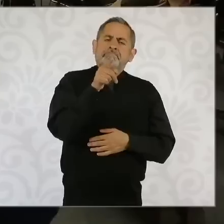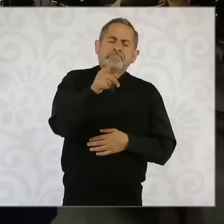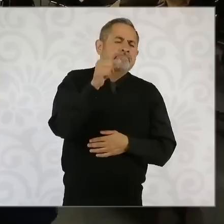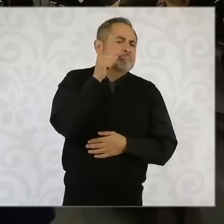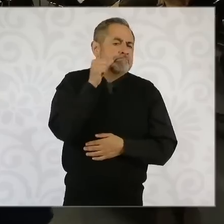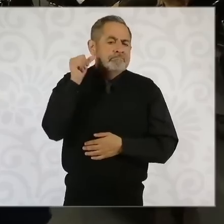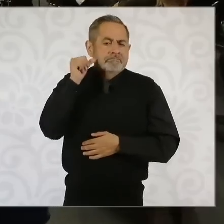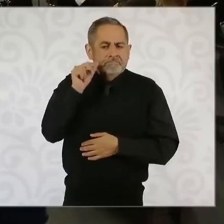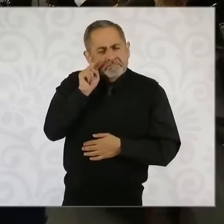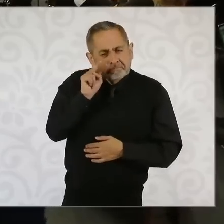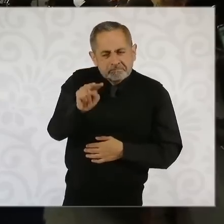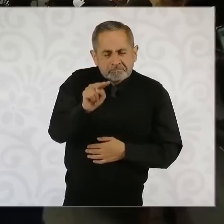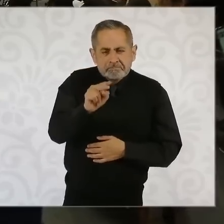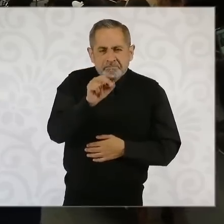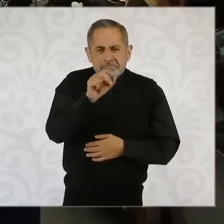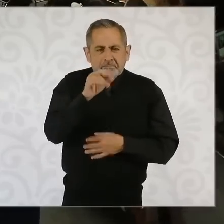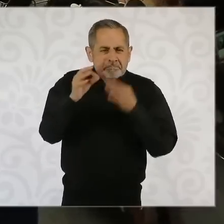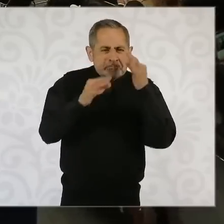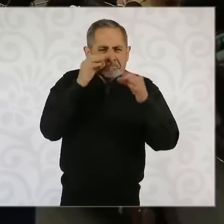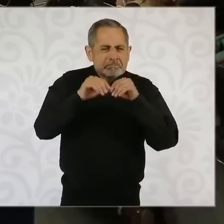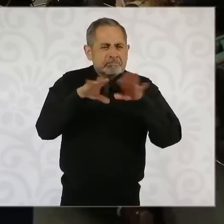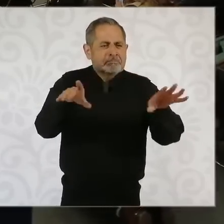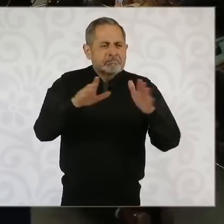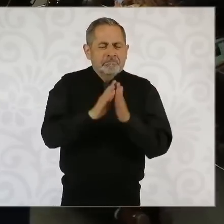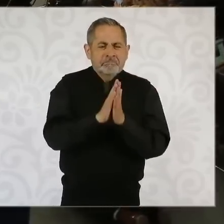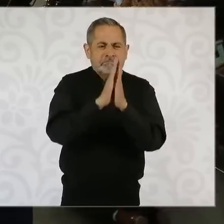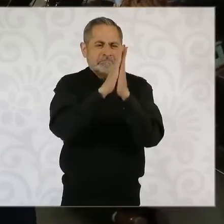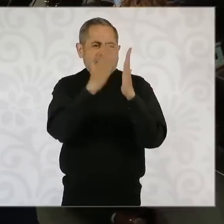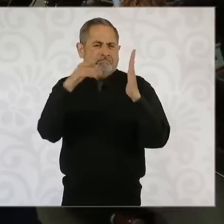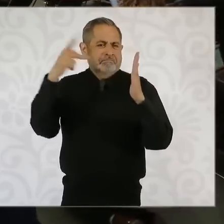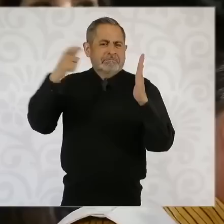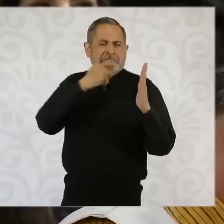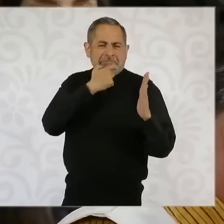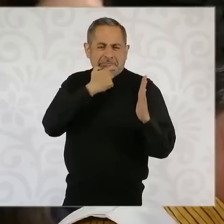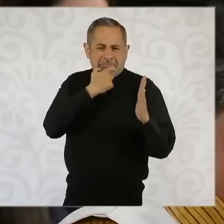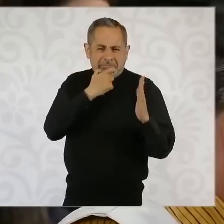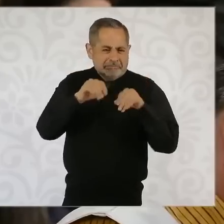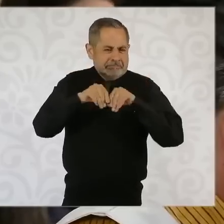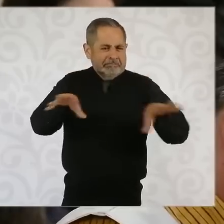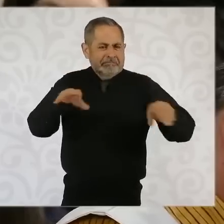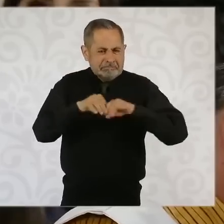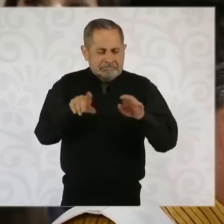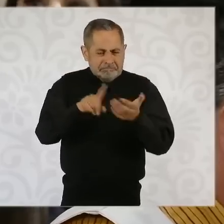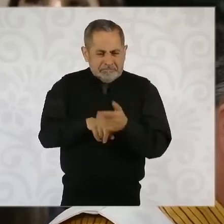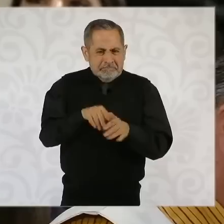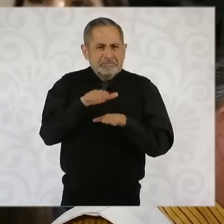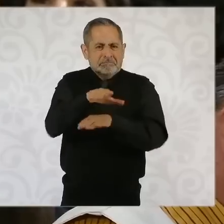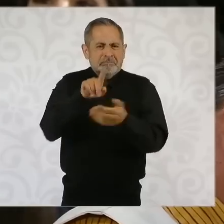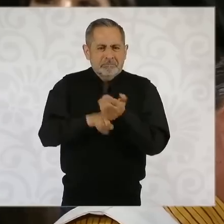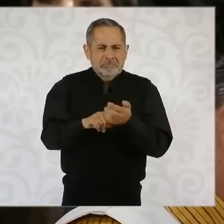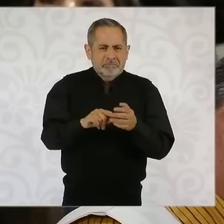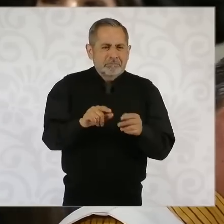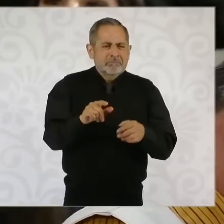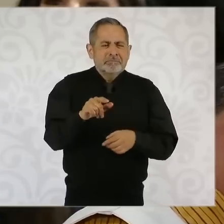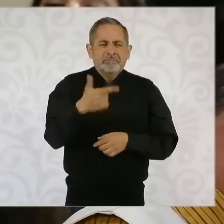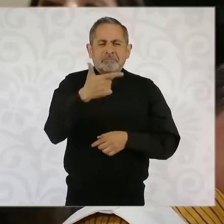vio el posteo de la enciclopedia británica que se expresa en torno al Golfo de México dice lo